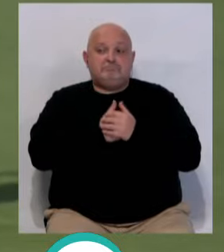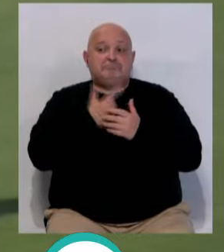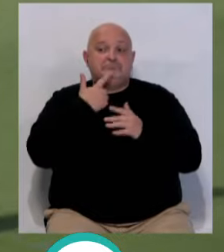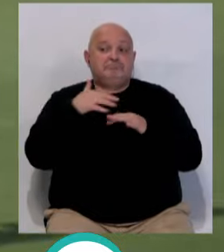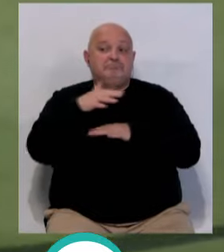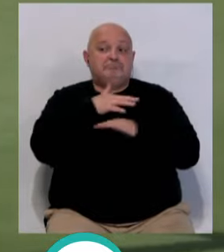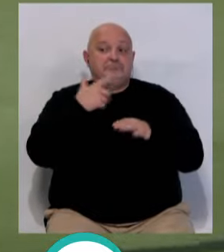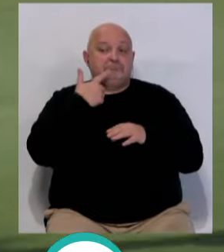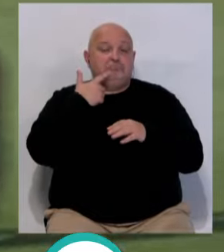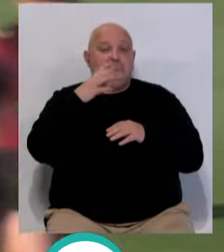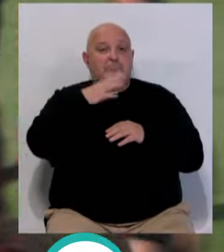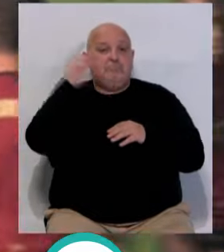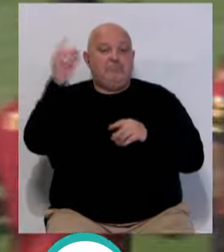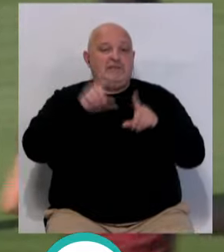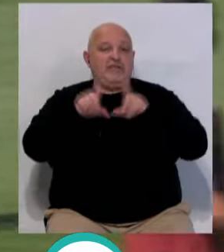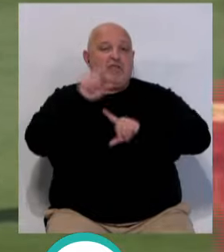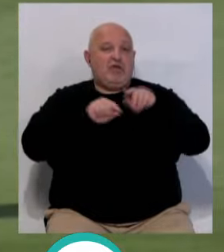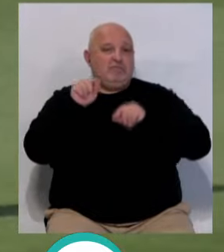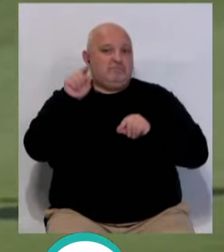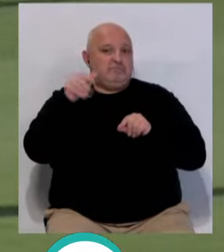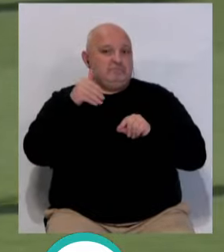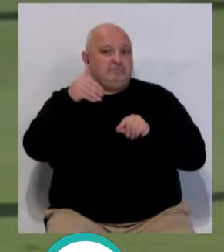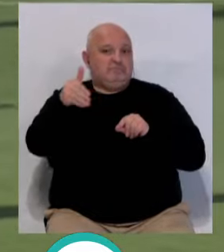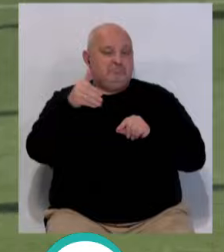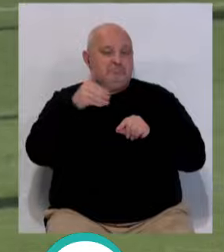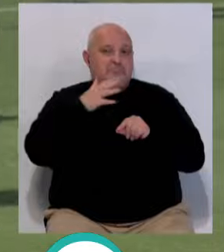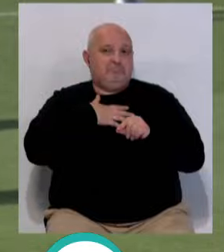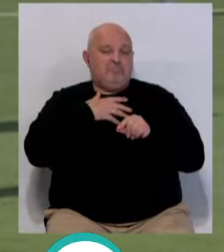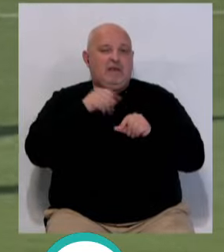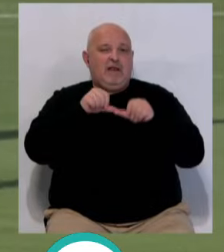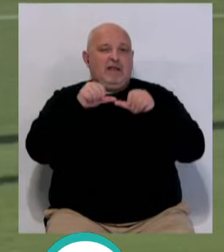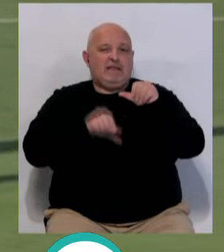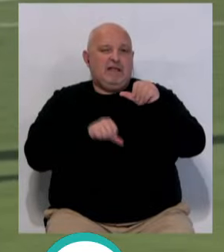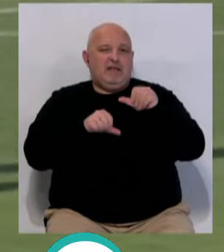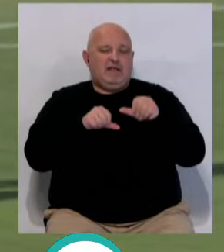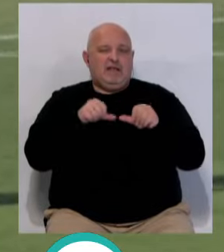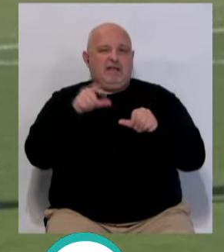Uruguay que puede ser una de las novedades de la posible lista de Marcelo bielsa para los